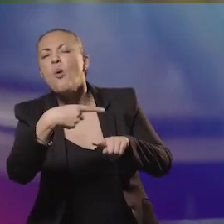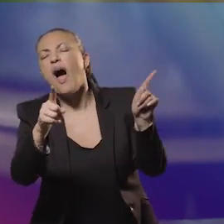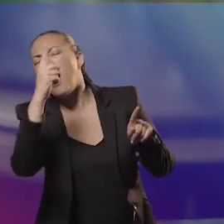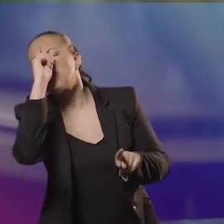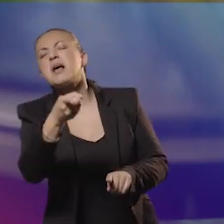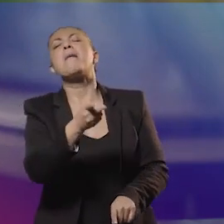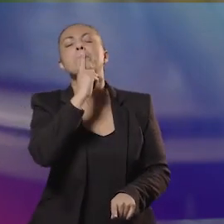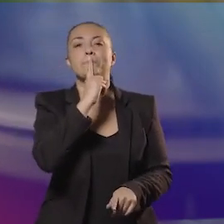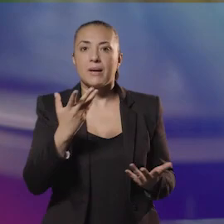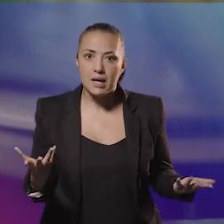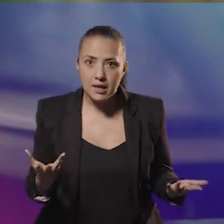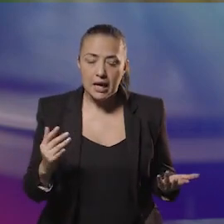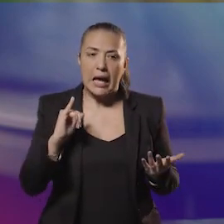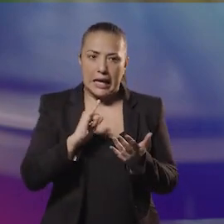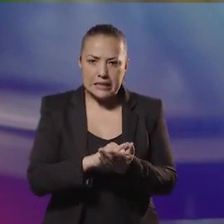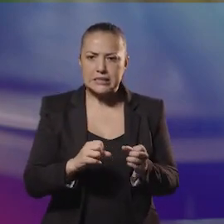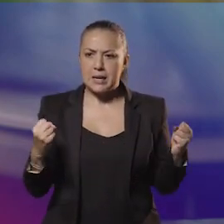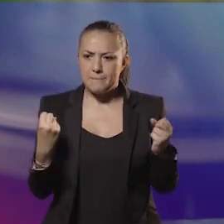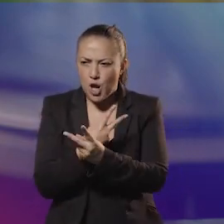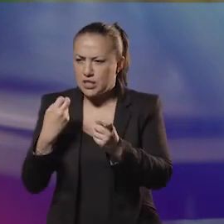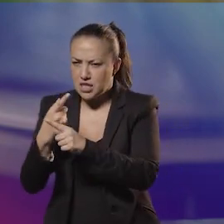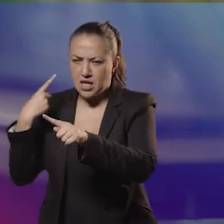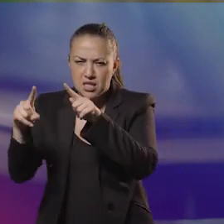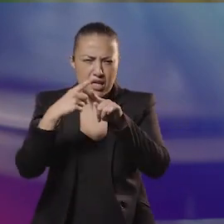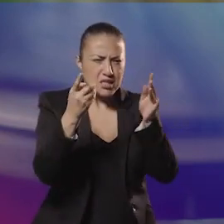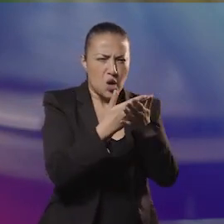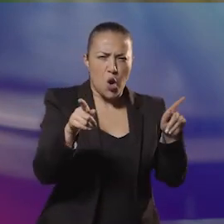para que la violencia sexual tenga como un caldo de cultivo allí.